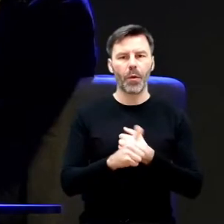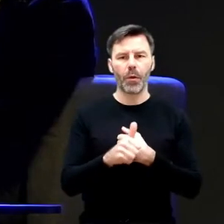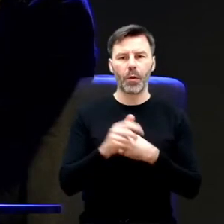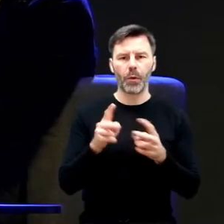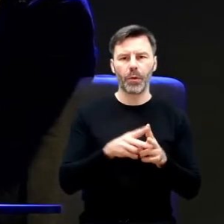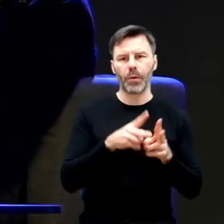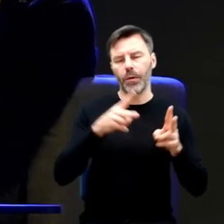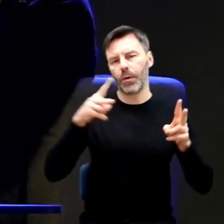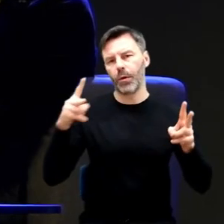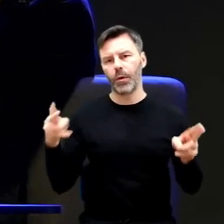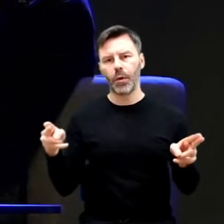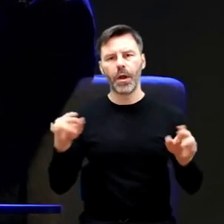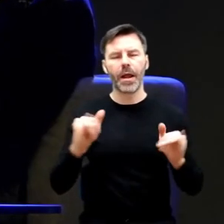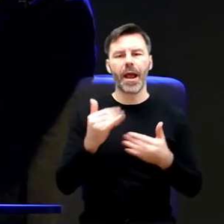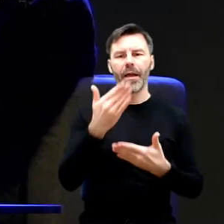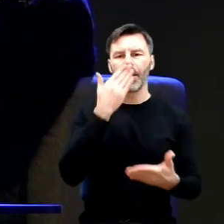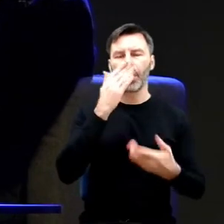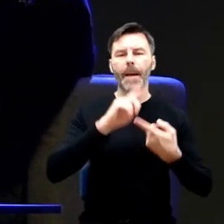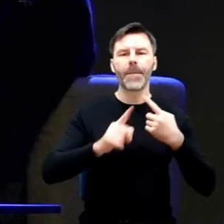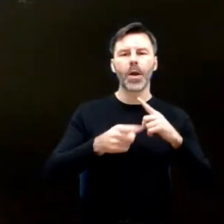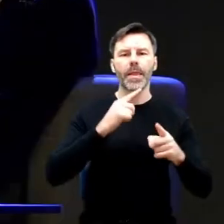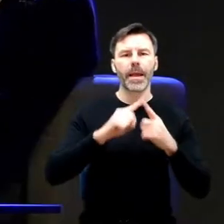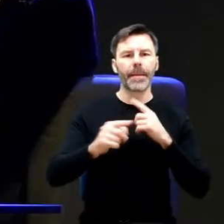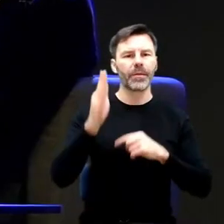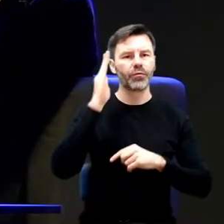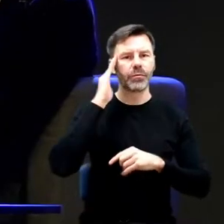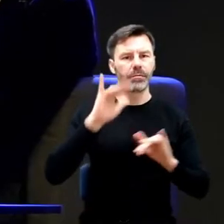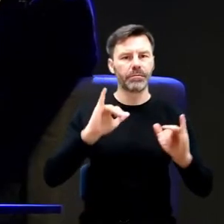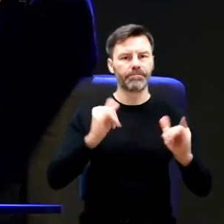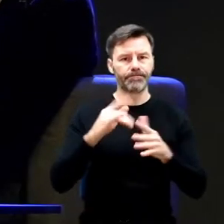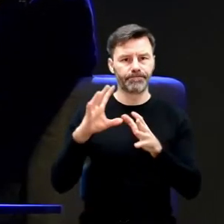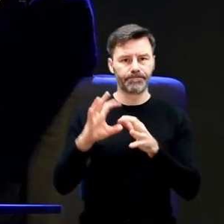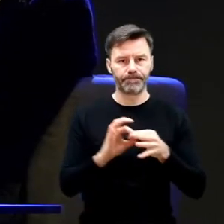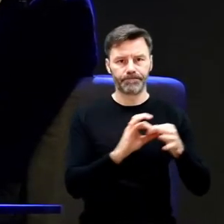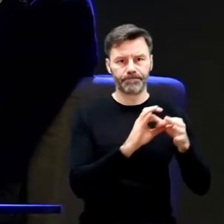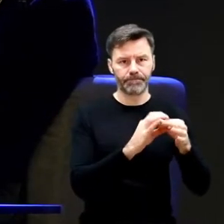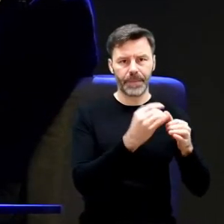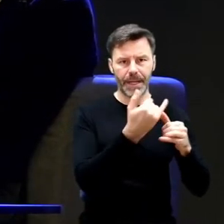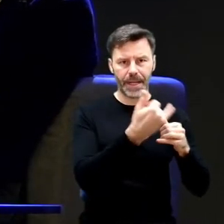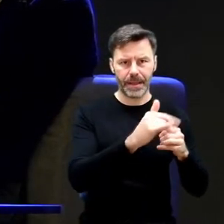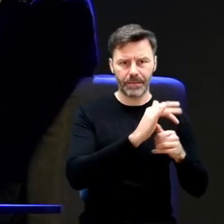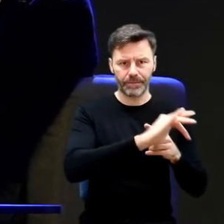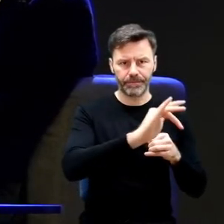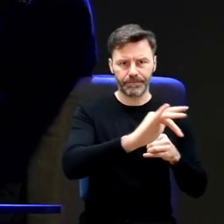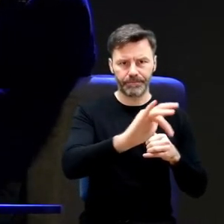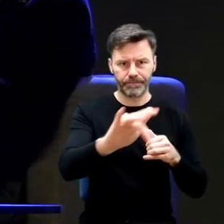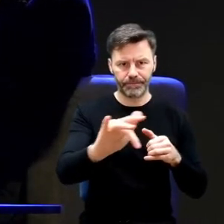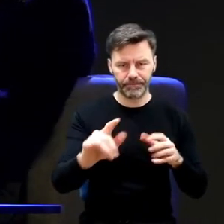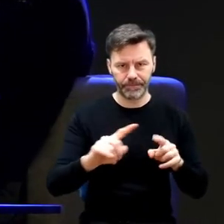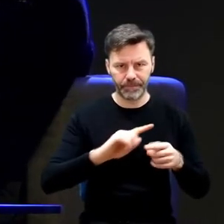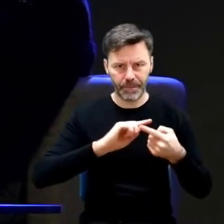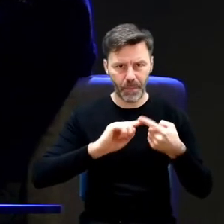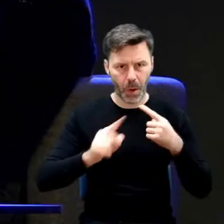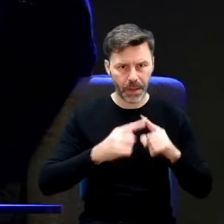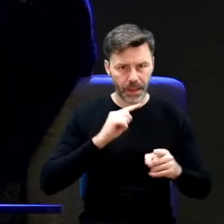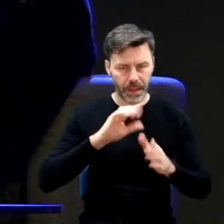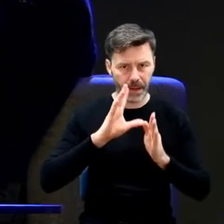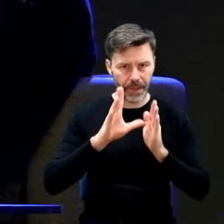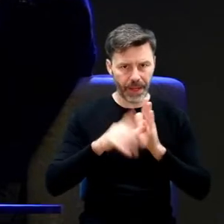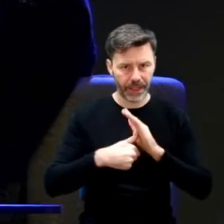gdzie ta polityka mieszkaniowa i jak ona jest powiązana też z innymi elementami całej polityki miejskiej. Debata jest zatytułowana